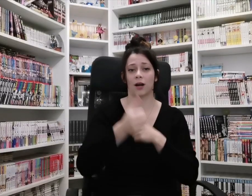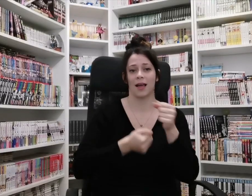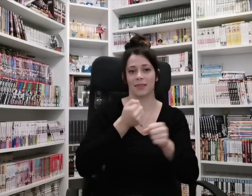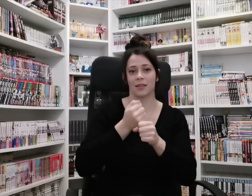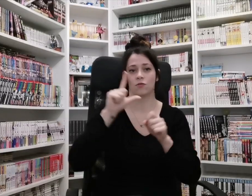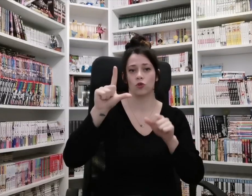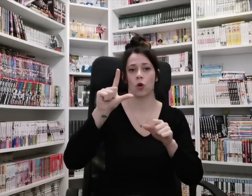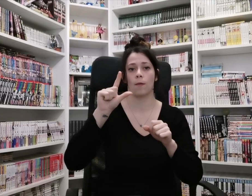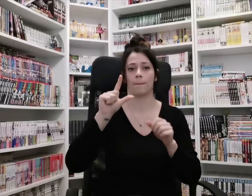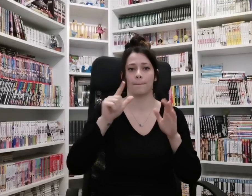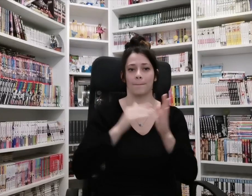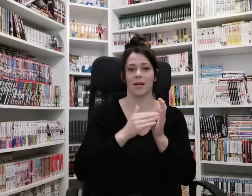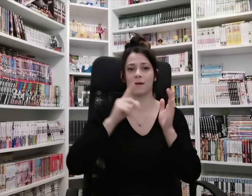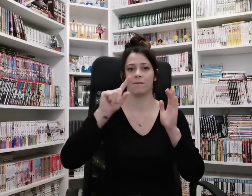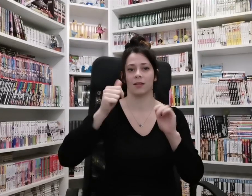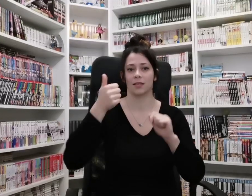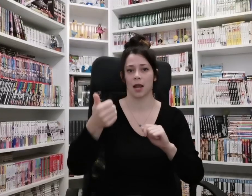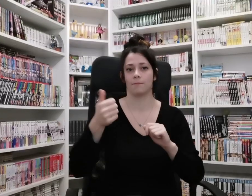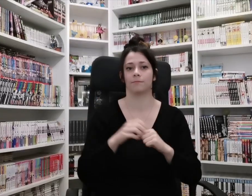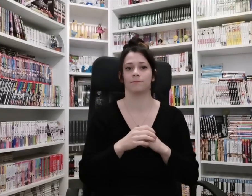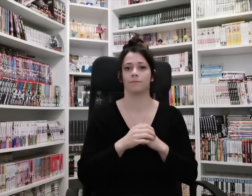de l'année 2021.